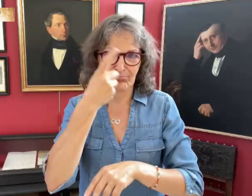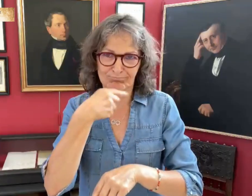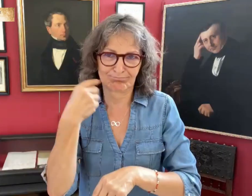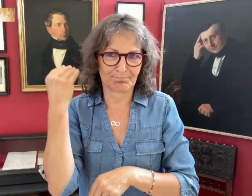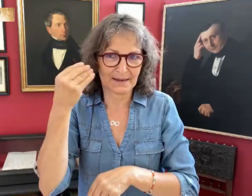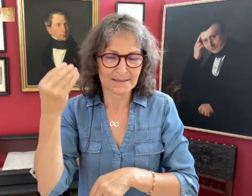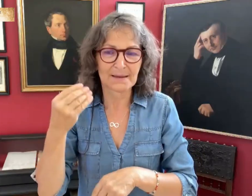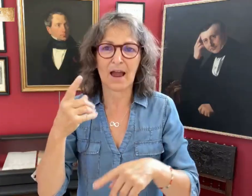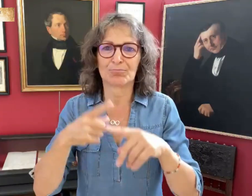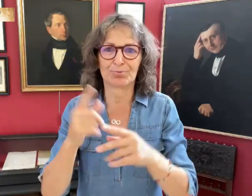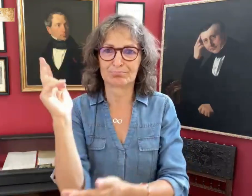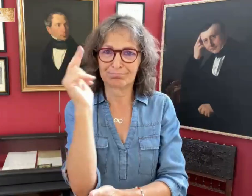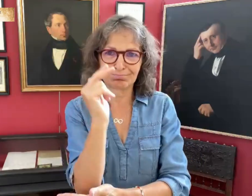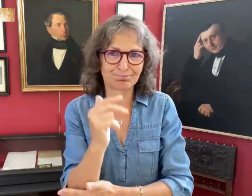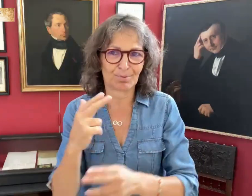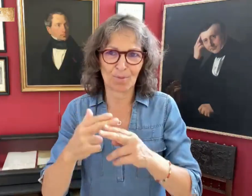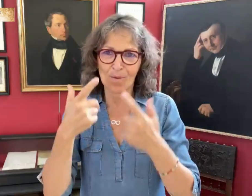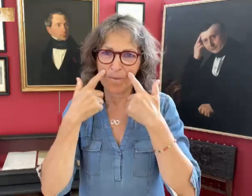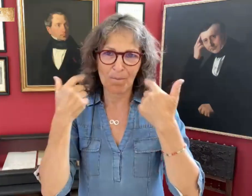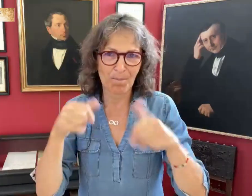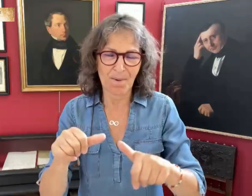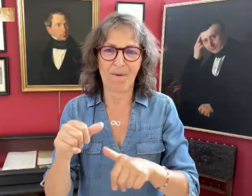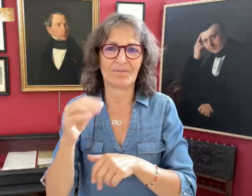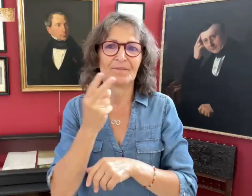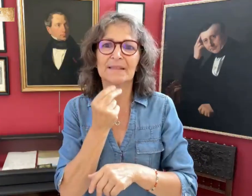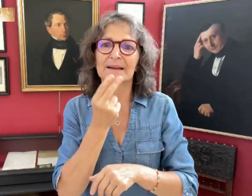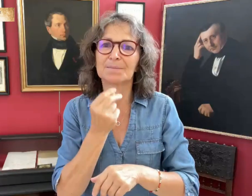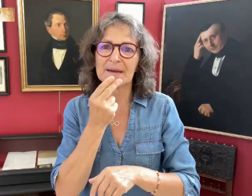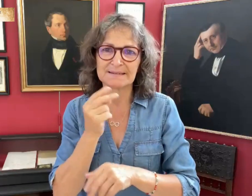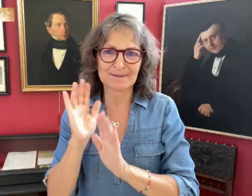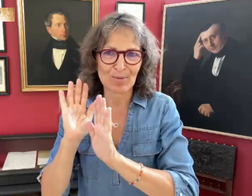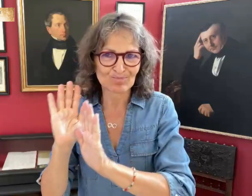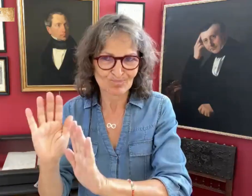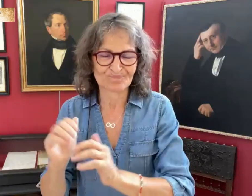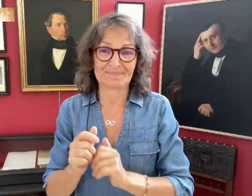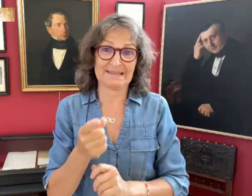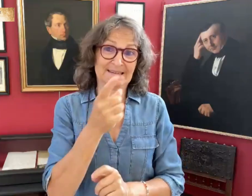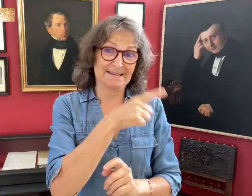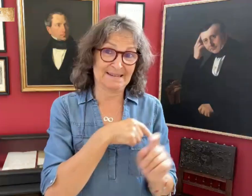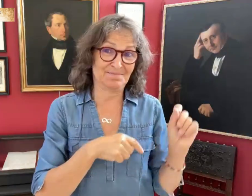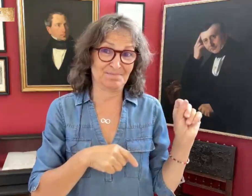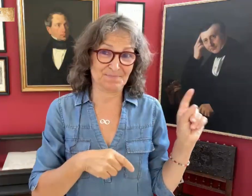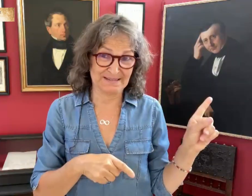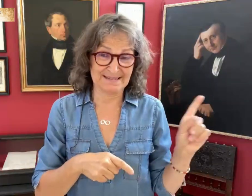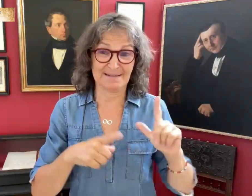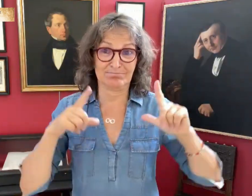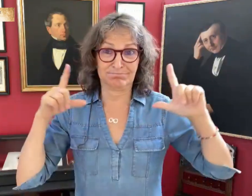il a été peint par Frédéric Peyson. En revanche, le second tableau est énigmatique.